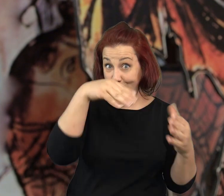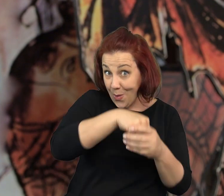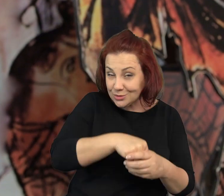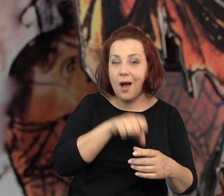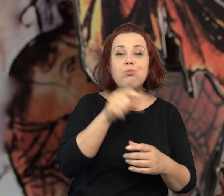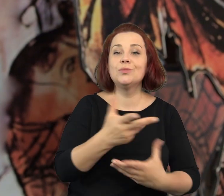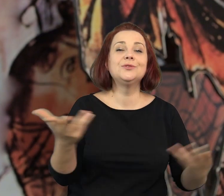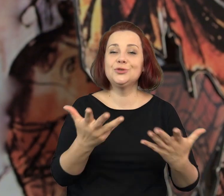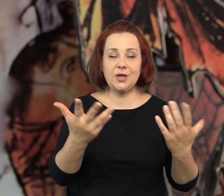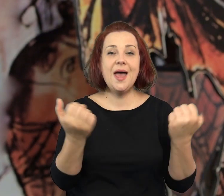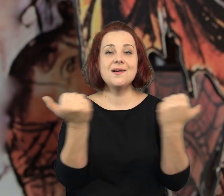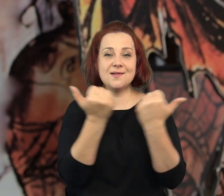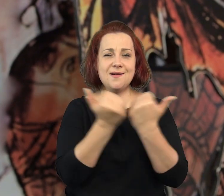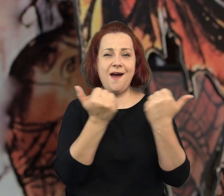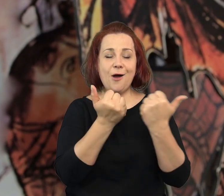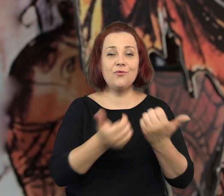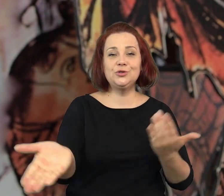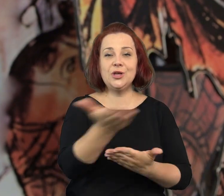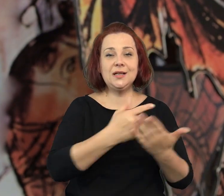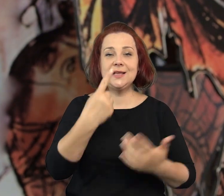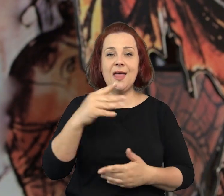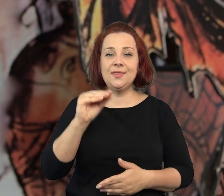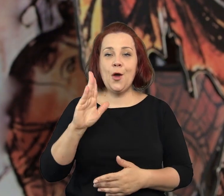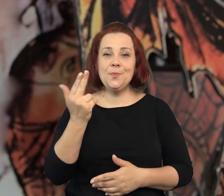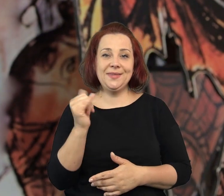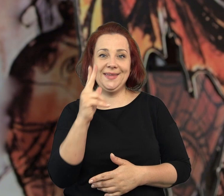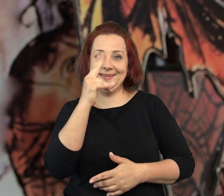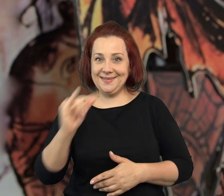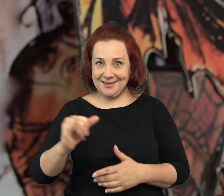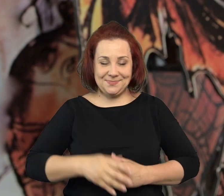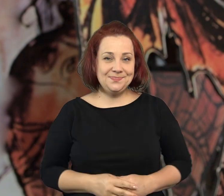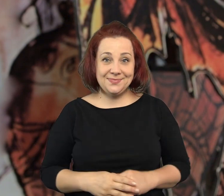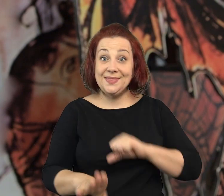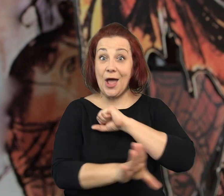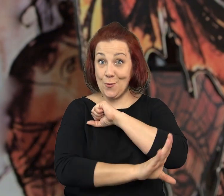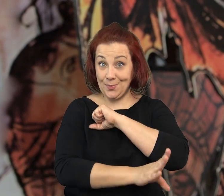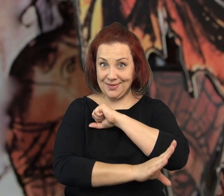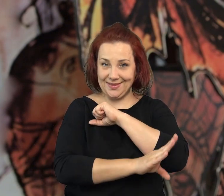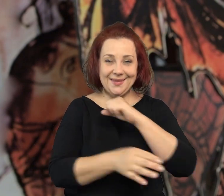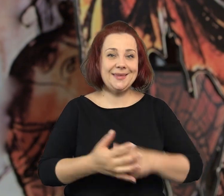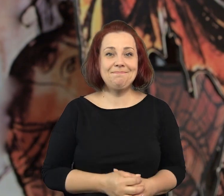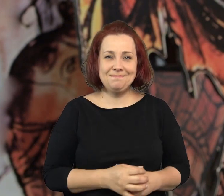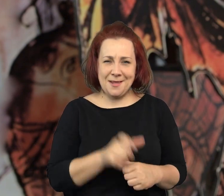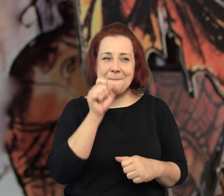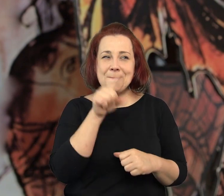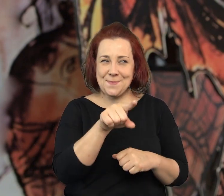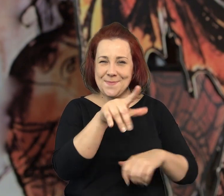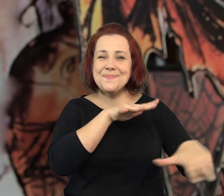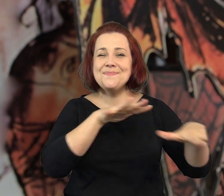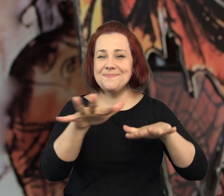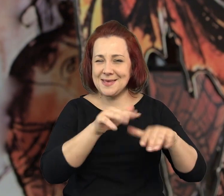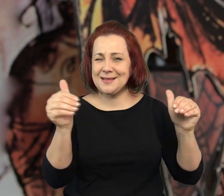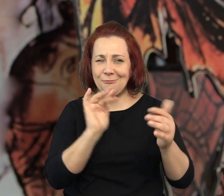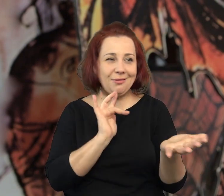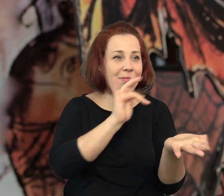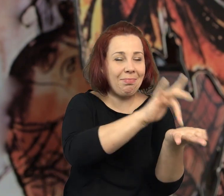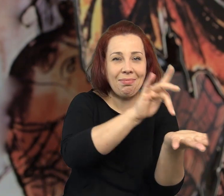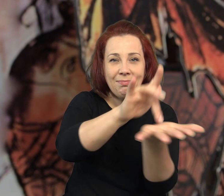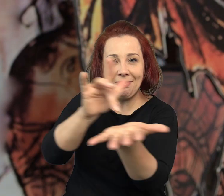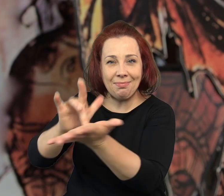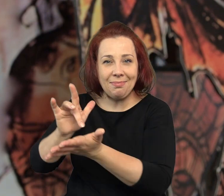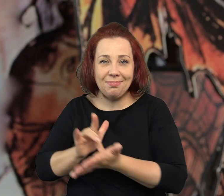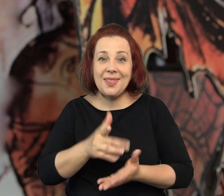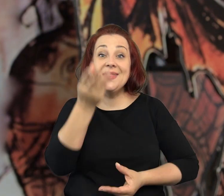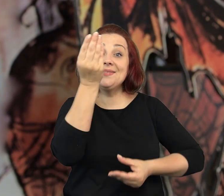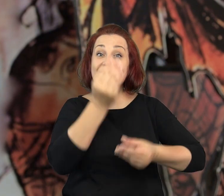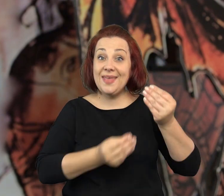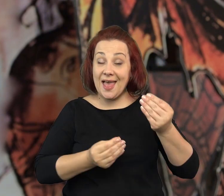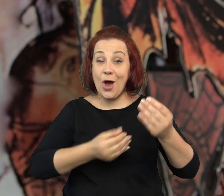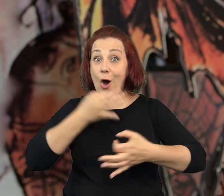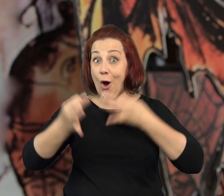Akcja tej książki toczy się na krakowskich Dębnikach, są tam miejsca, do których można trafić.